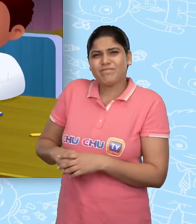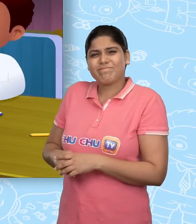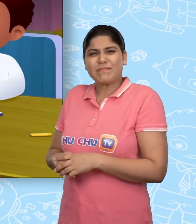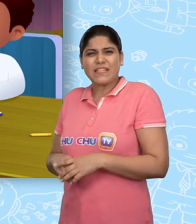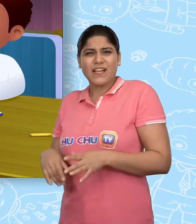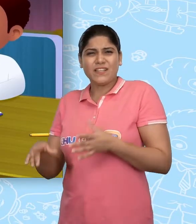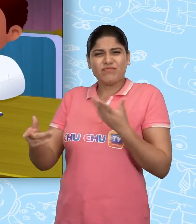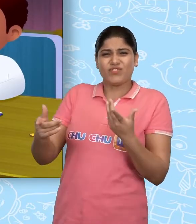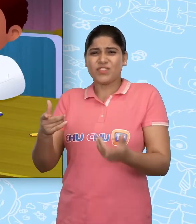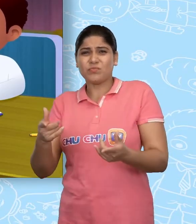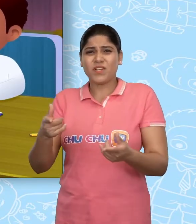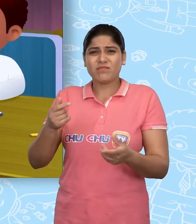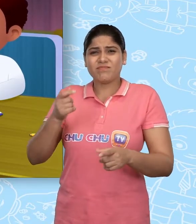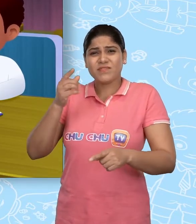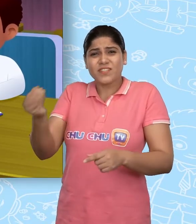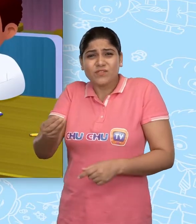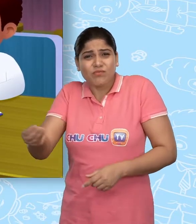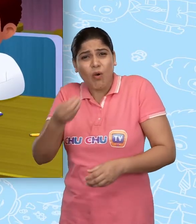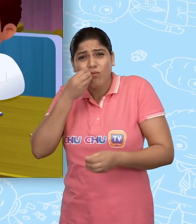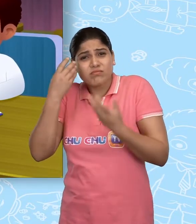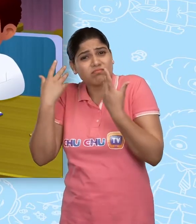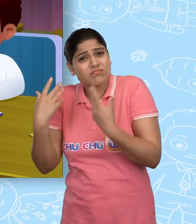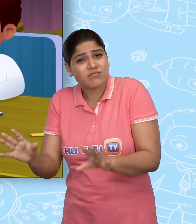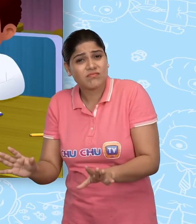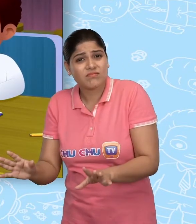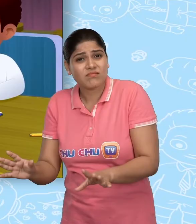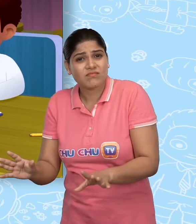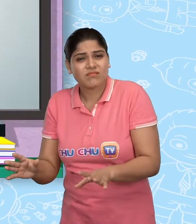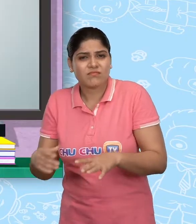उसे मेरा doggy खा गया Miss Dorothy।